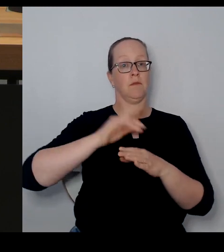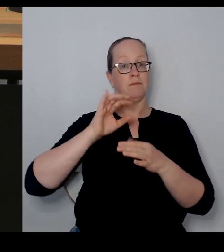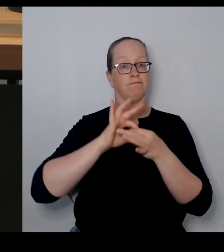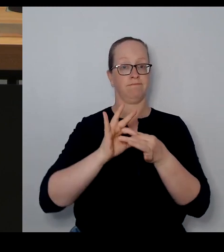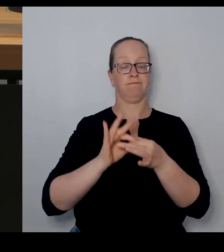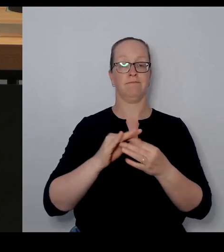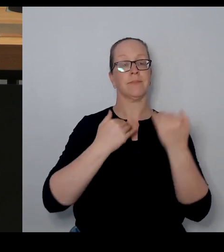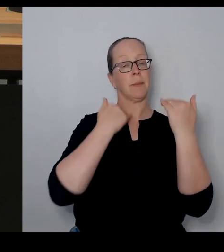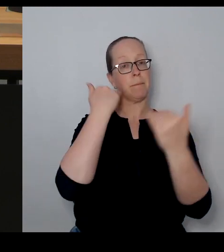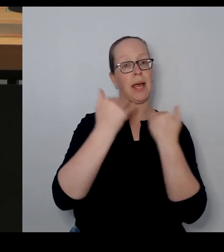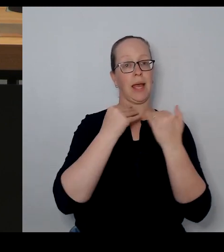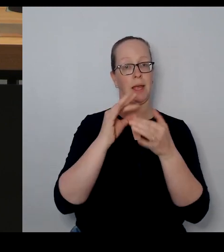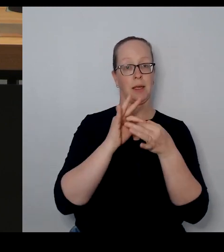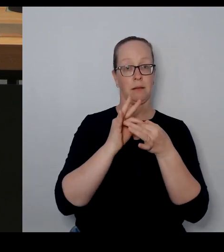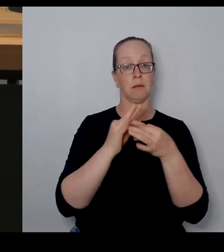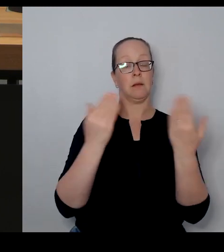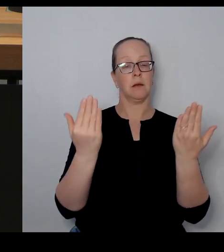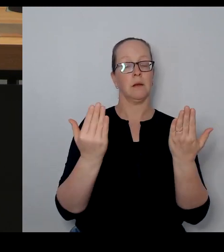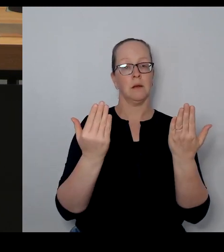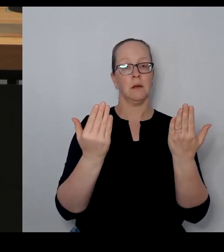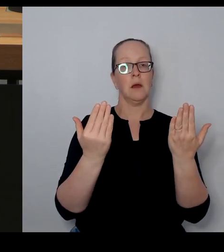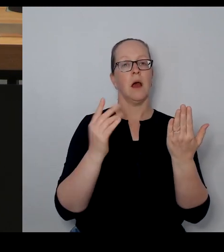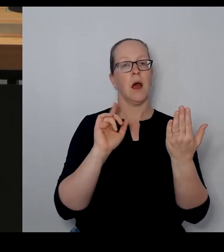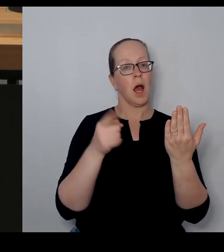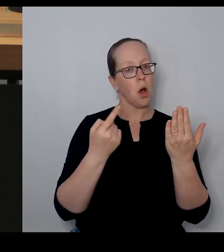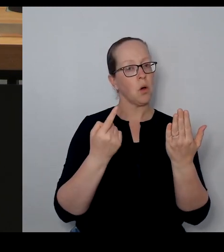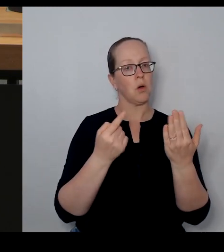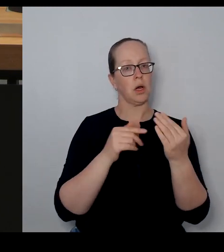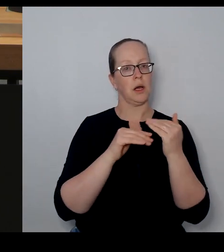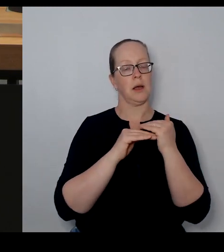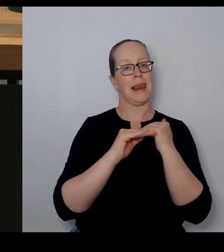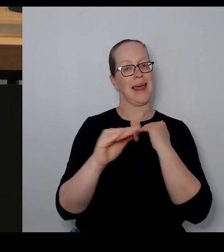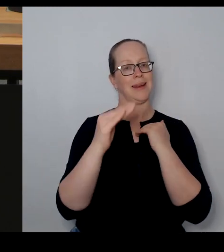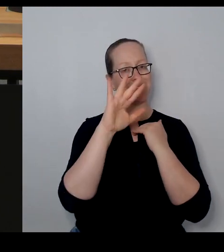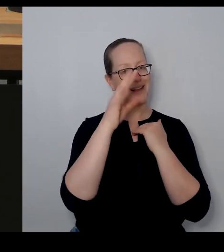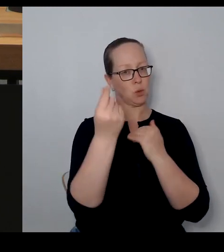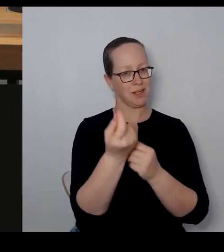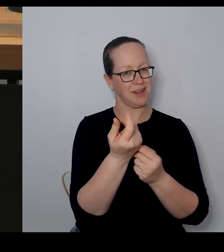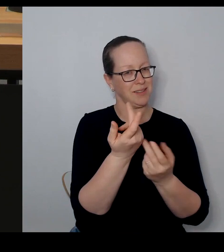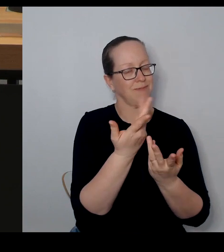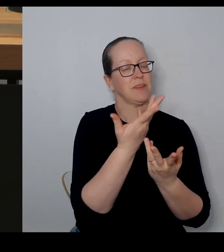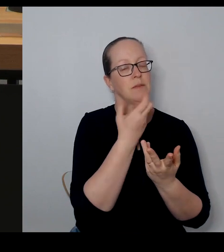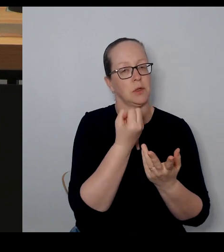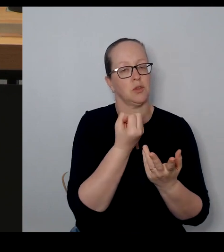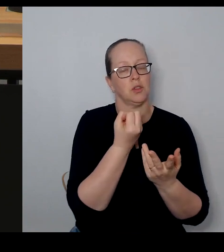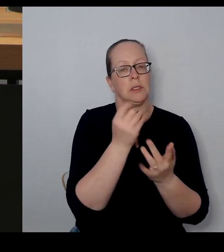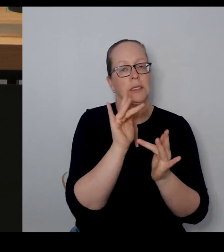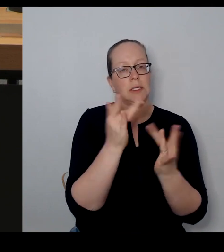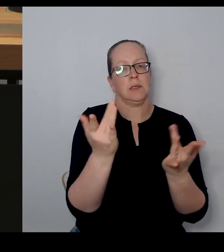darauf hinweisen, dass die genannten größeren Entwicklungen wie die Pandemie und der Krieg in der Ukraine sowie die daraus resultierende